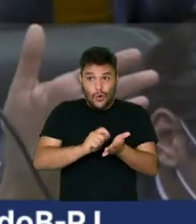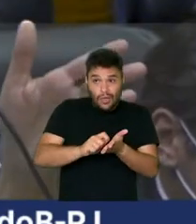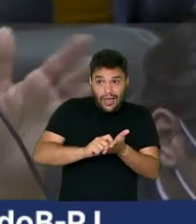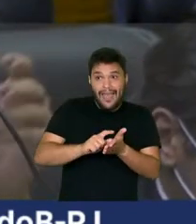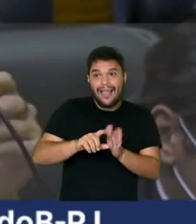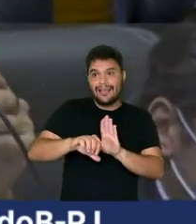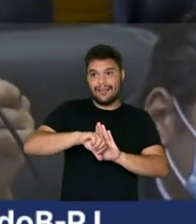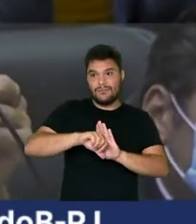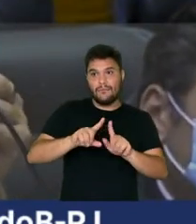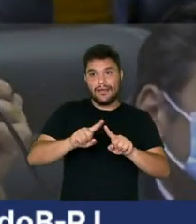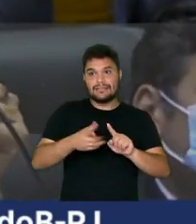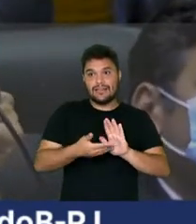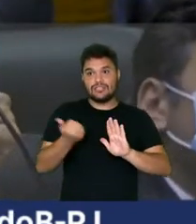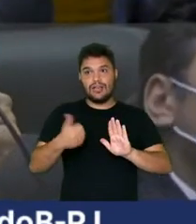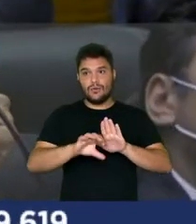QUE HOJE É PARALELO. PORTANTO